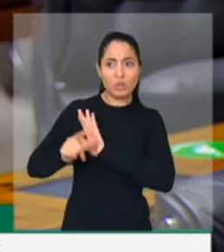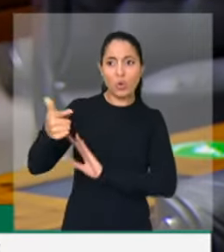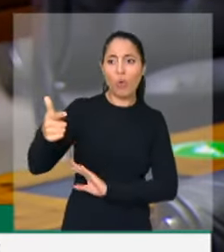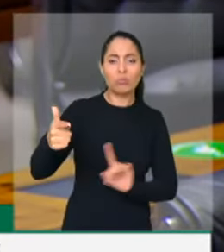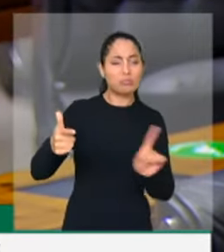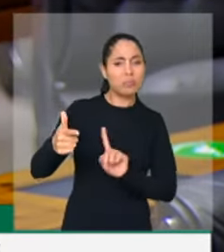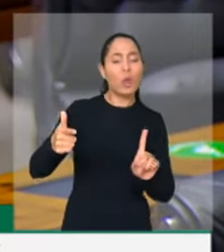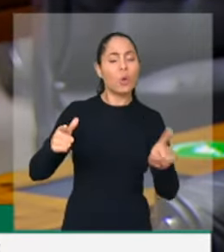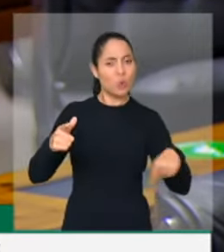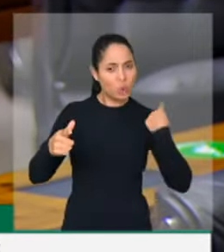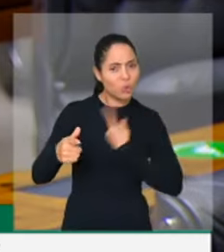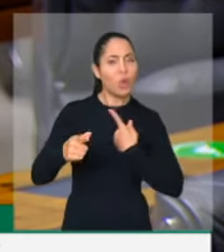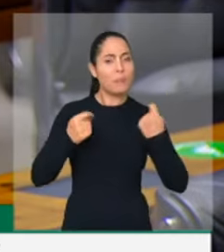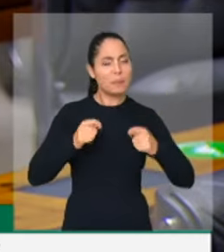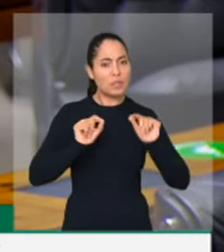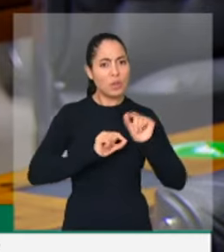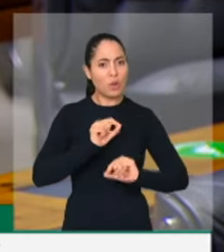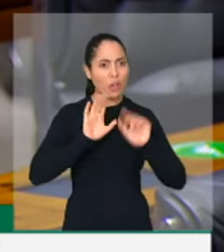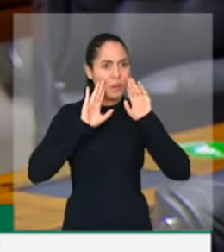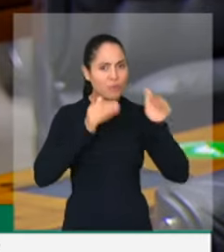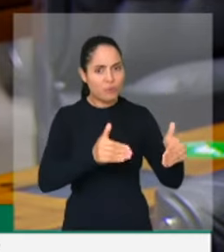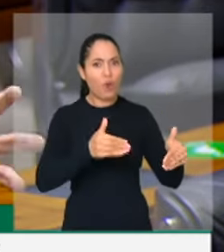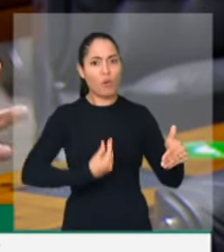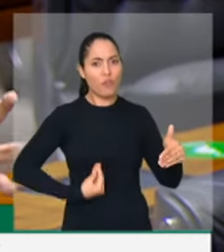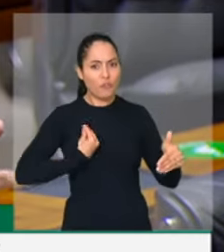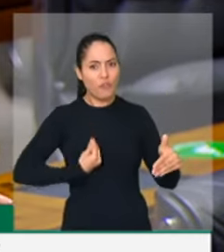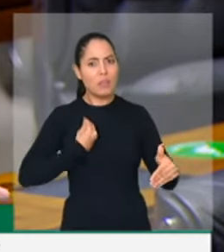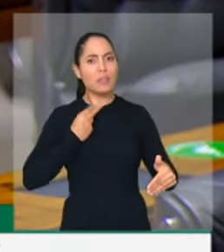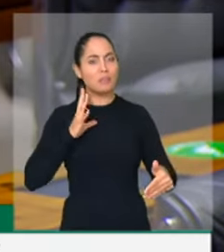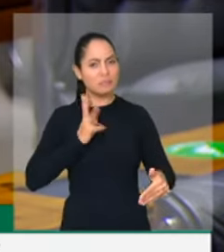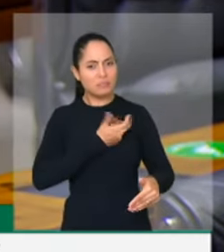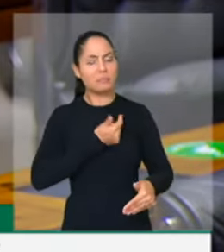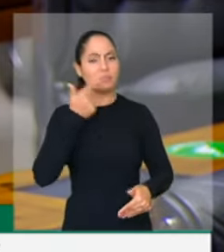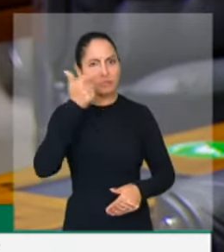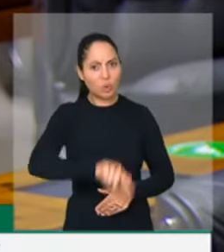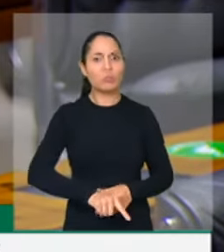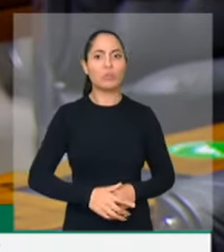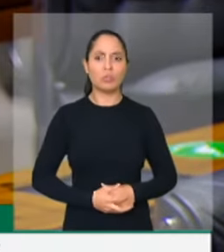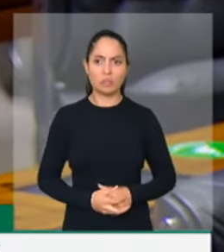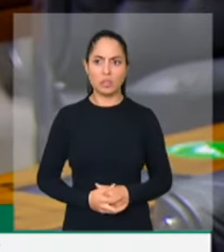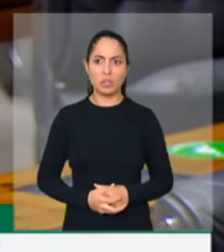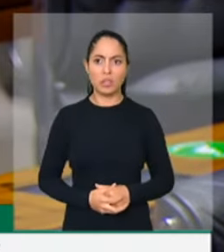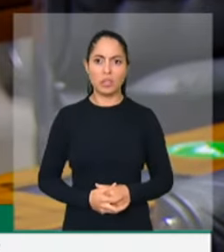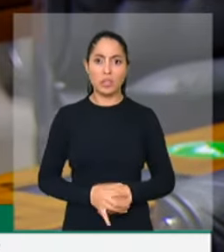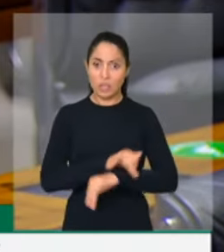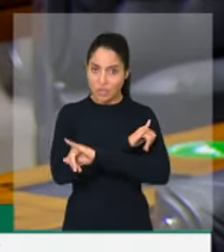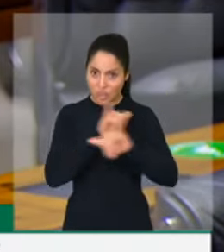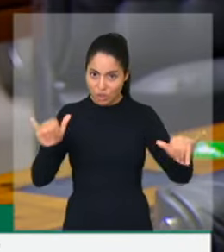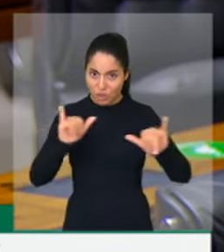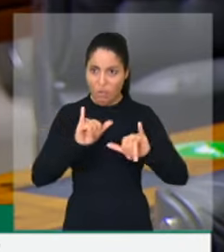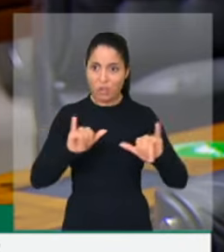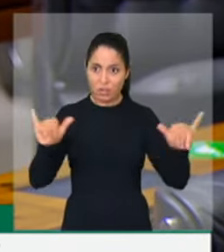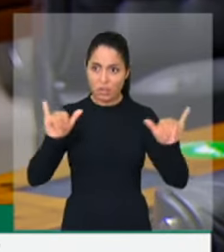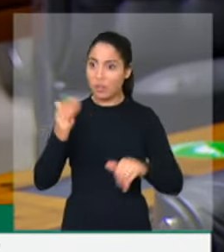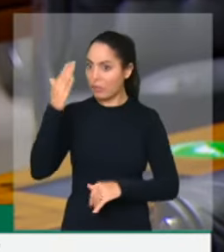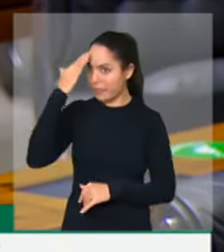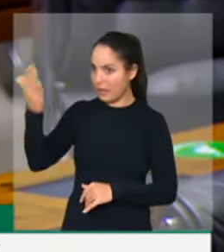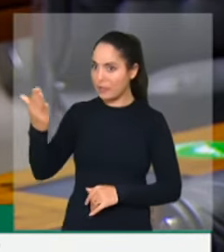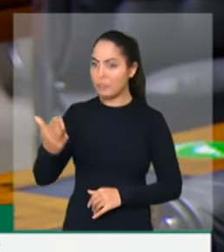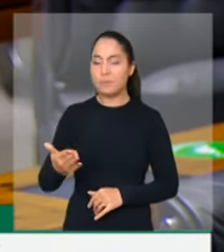COMISSÃO.... REALMENTE... OUÇA, CIENTISTAS.... ESPECIALISTAS NA ÁREA DA SAÚ DE, SENHOR PRESIDENTE, OS GOVERNADORES... AS EXPERIÊNCIAS IMPORTANTES DE